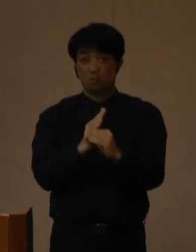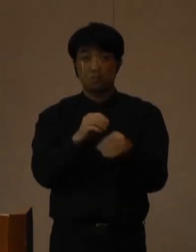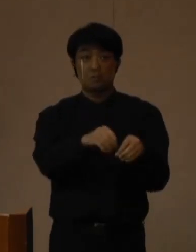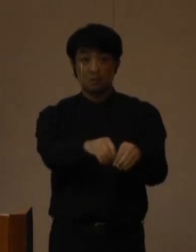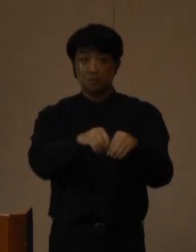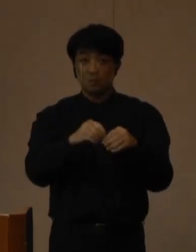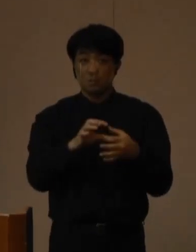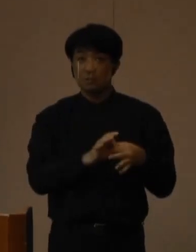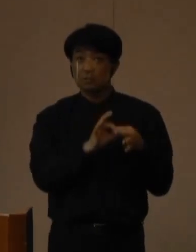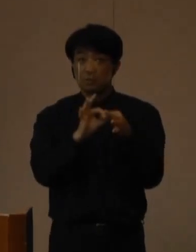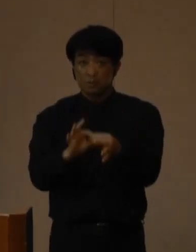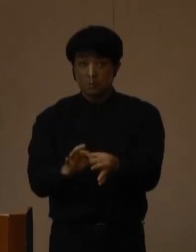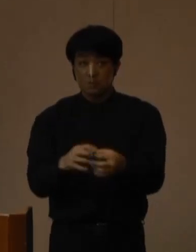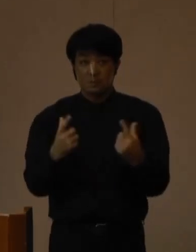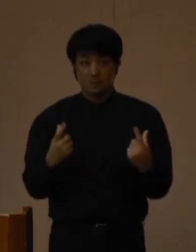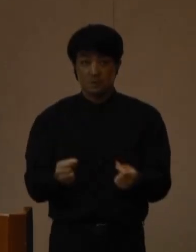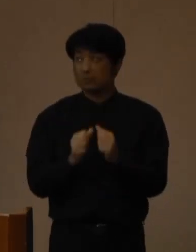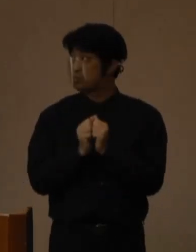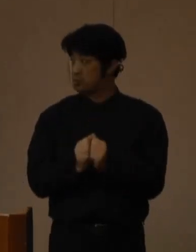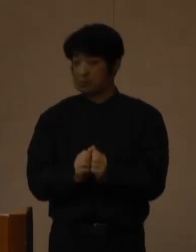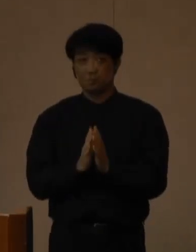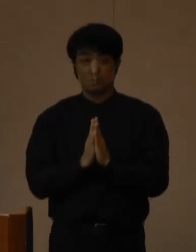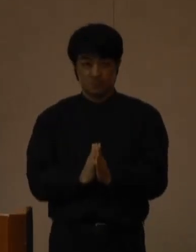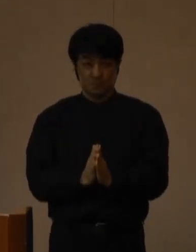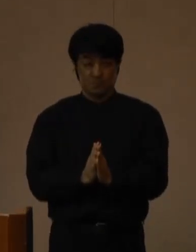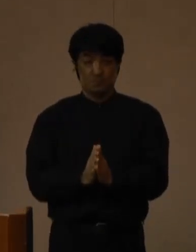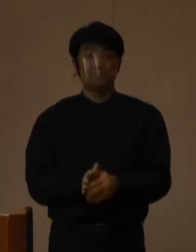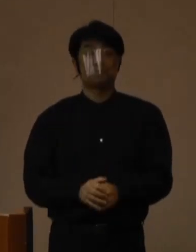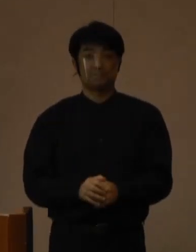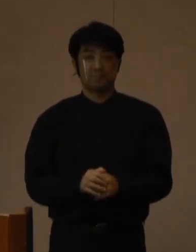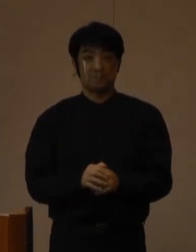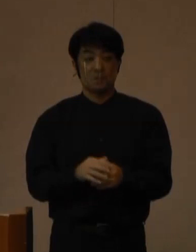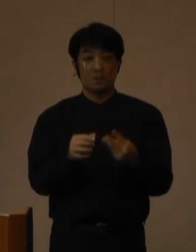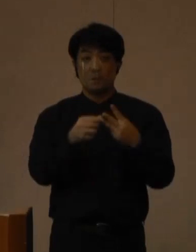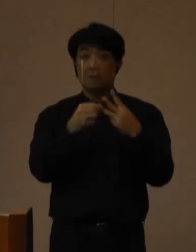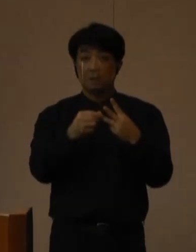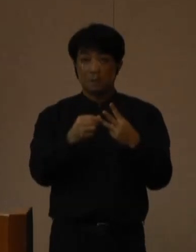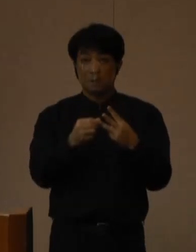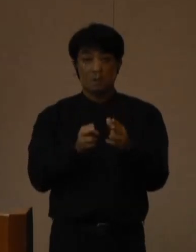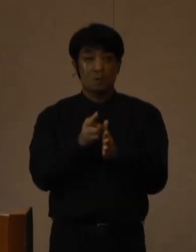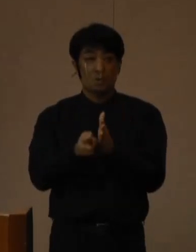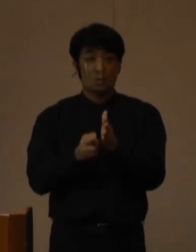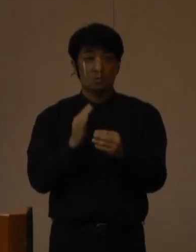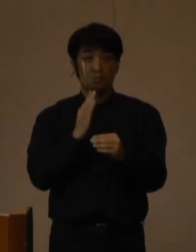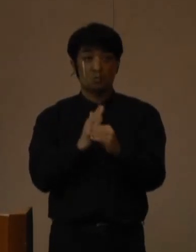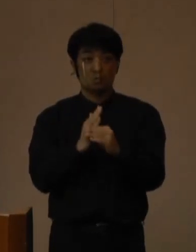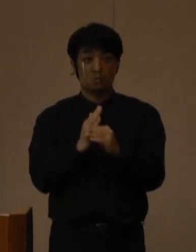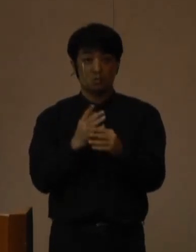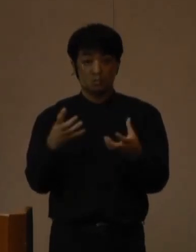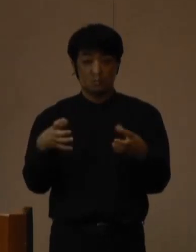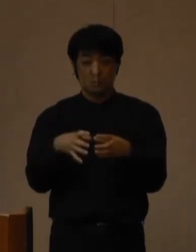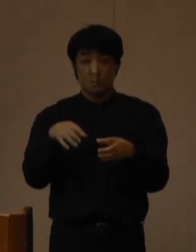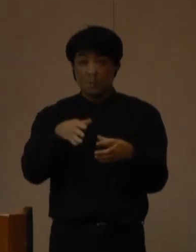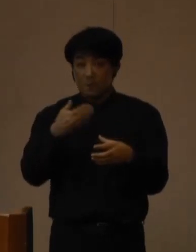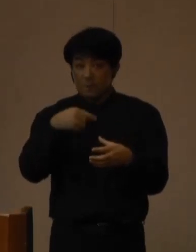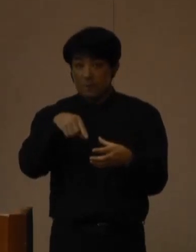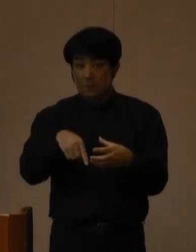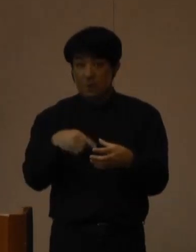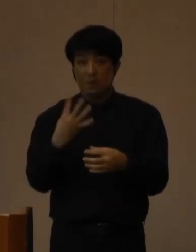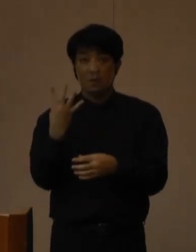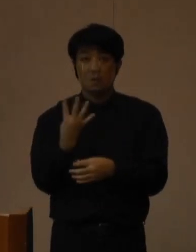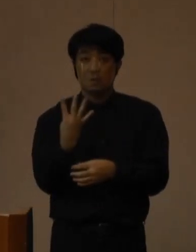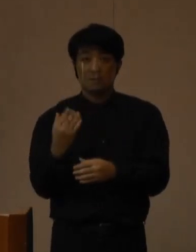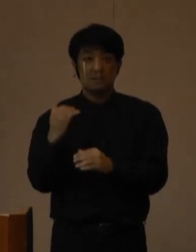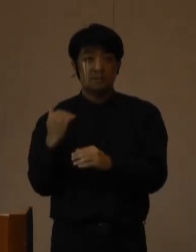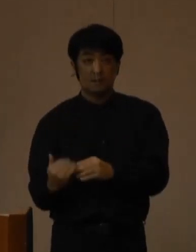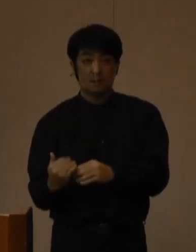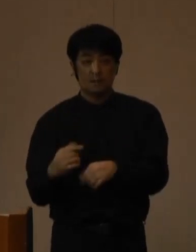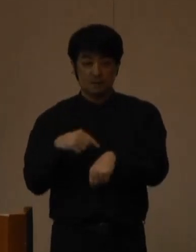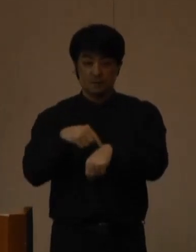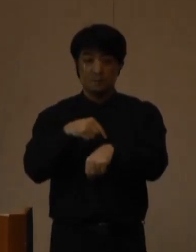しっかりと行うこと。３つめ、旅行中の会食は来訪したメンバー内で行い４人以下、２時間以内とすること。